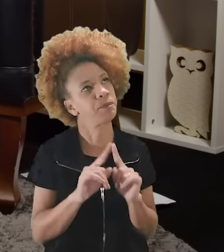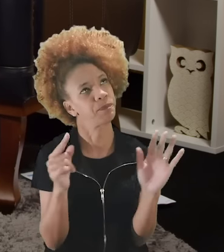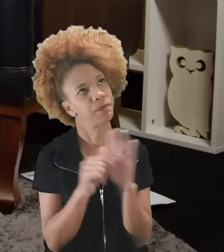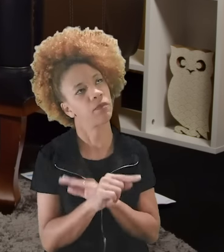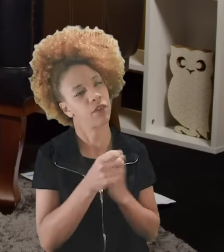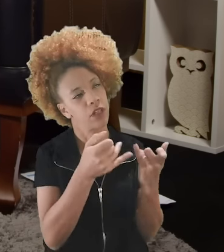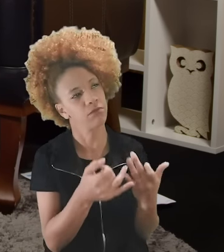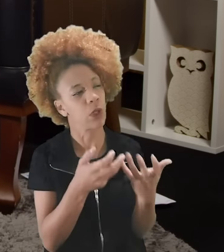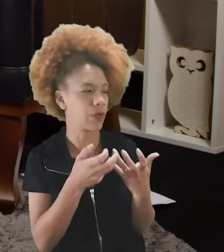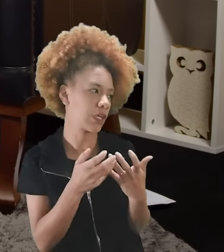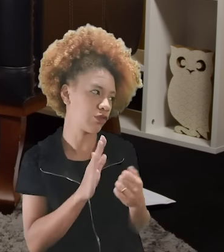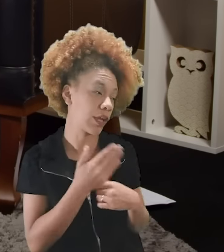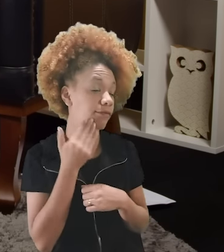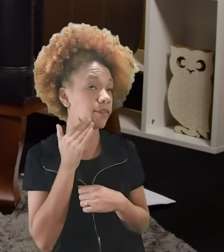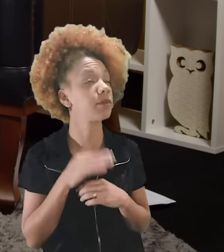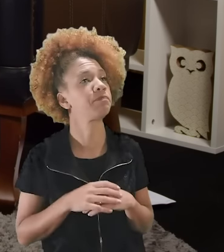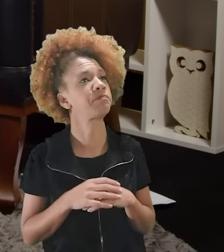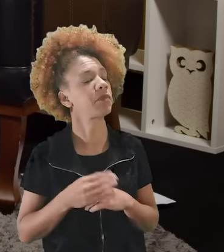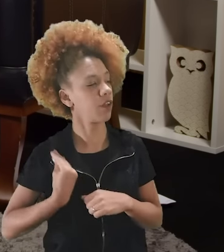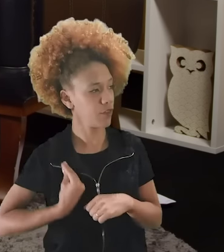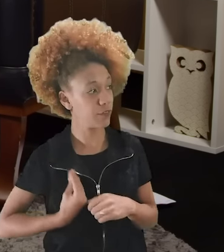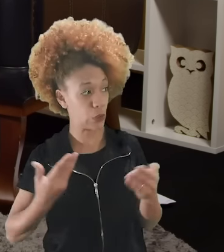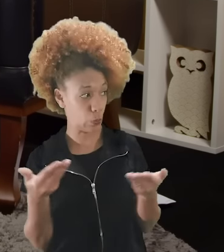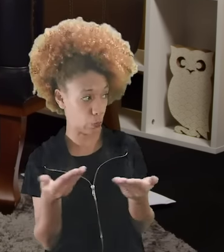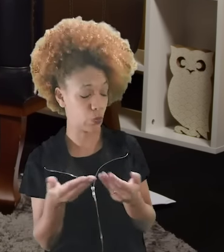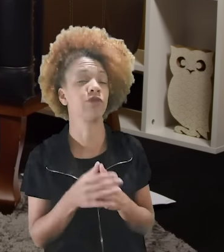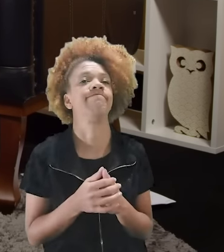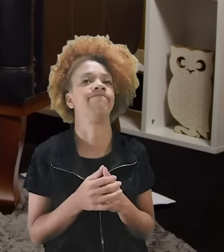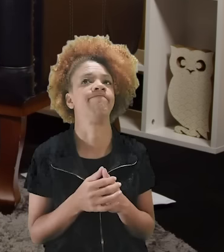de alguma maneira você tava trazendo que eu quero já já entender a gente tá vivendo atualmente uma